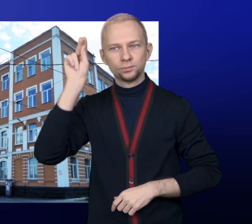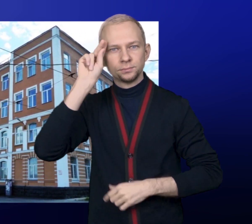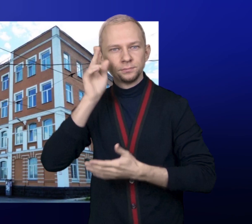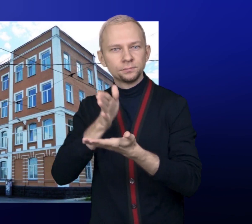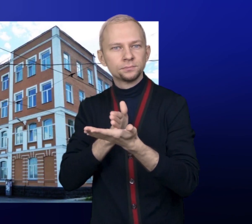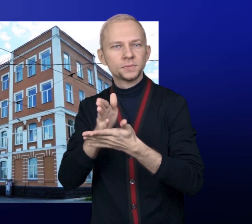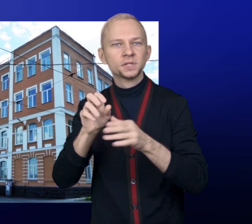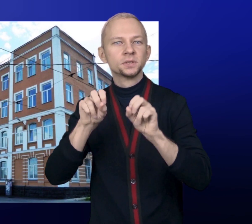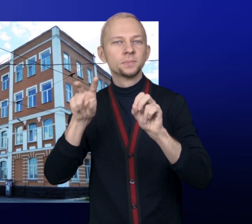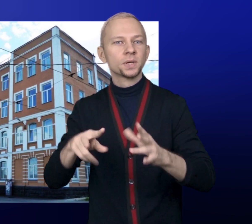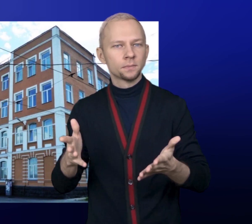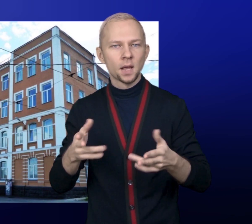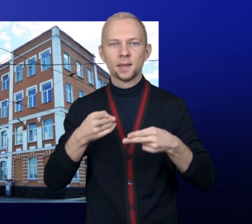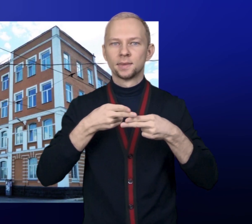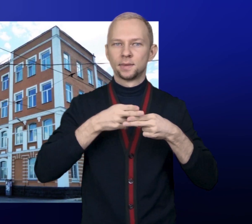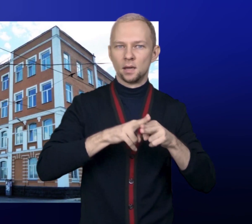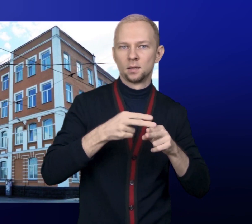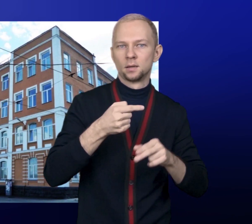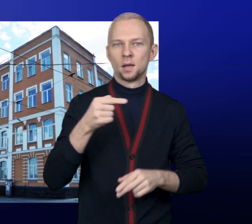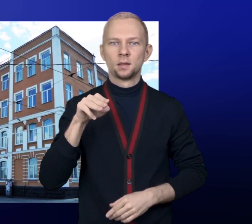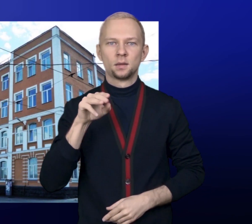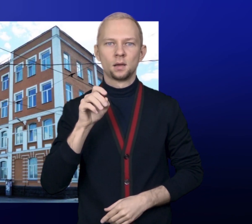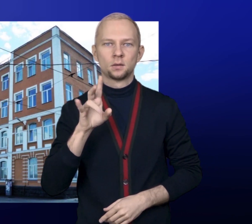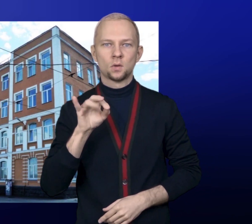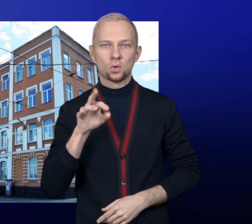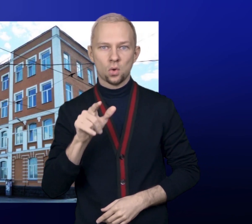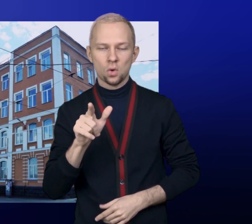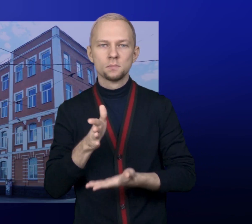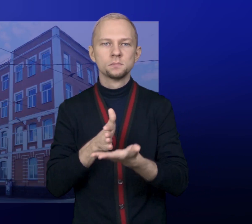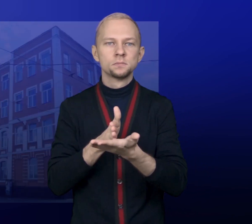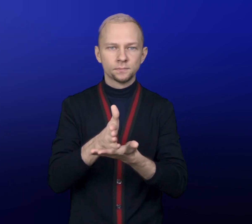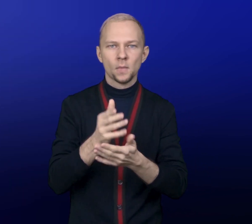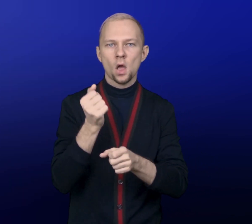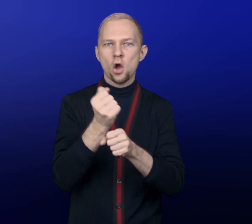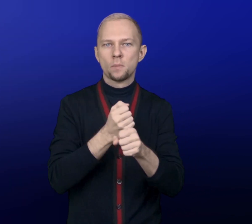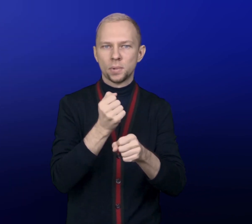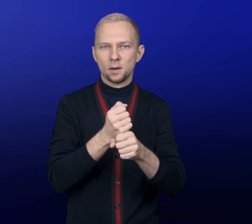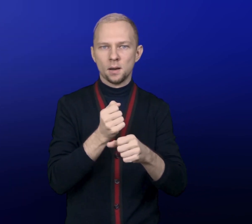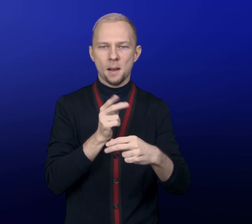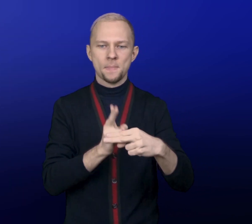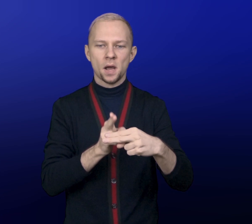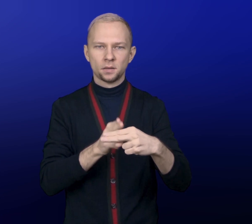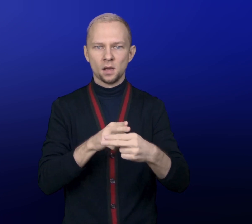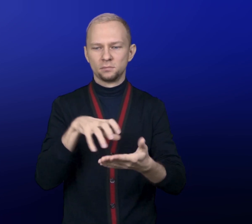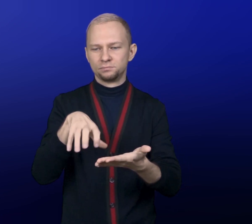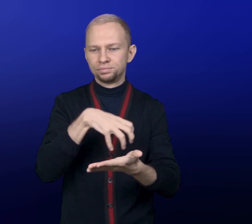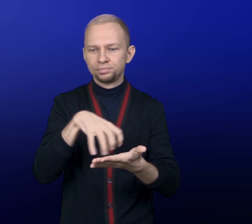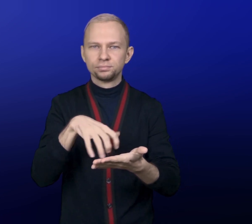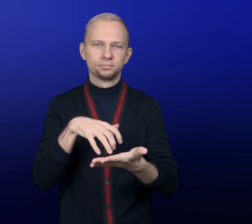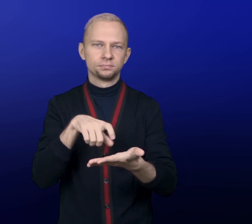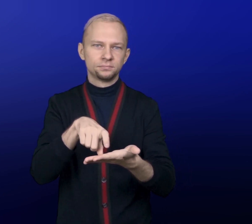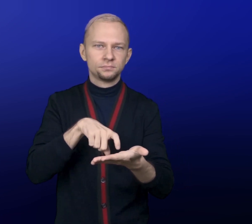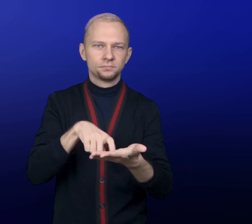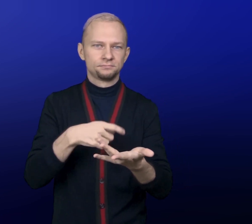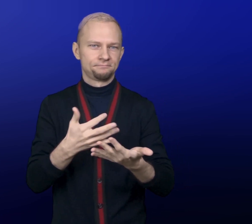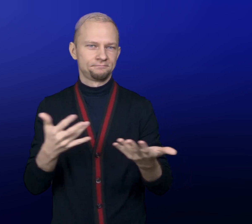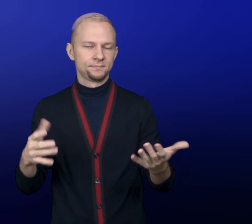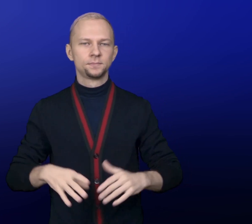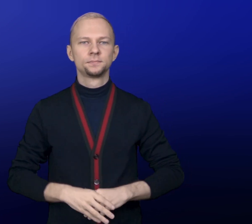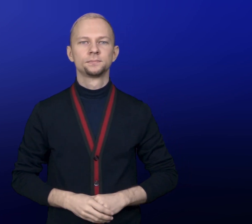которые обучались на техников-технологов по обработке металлов резанием.